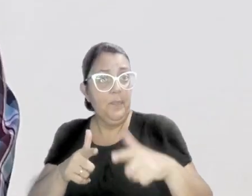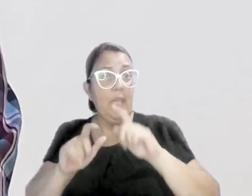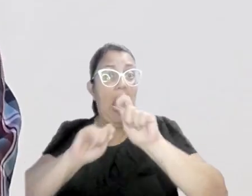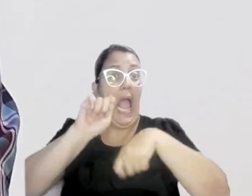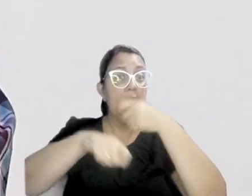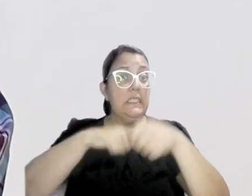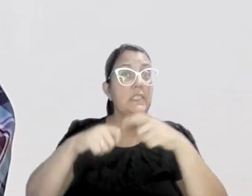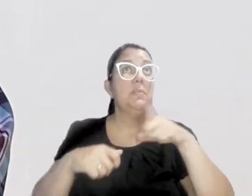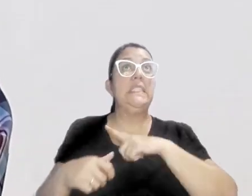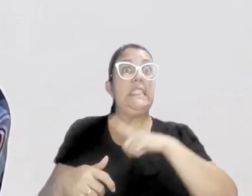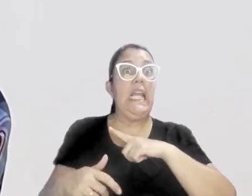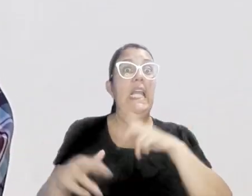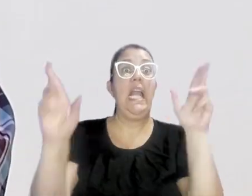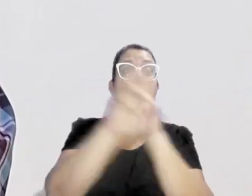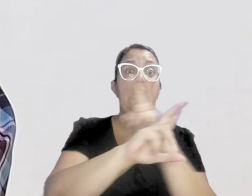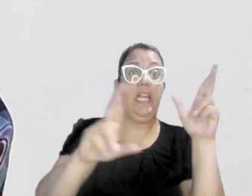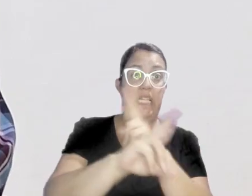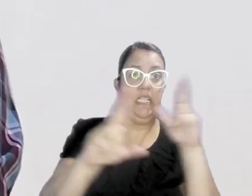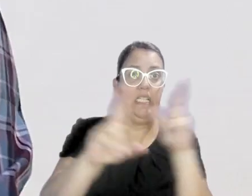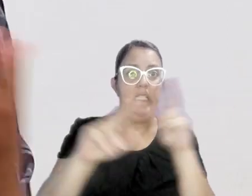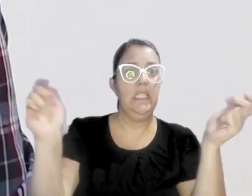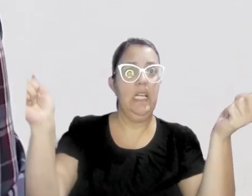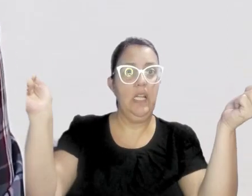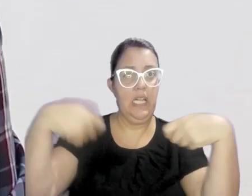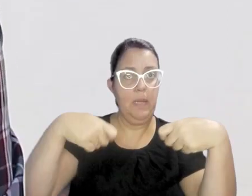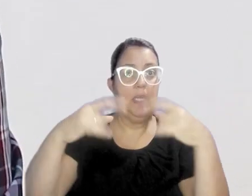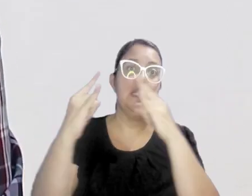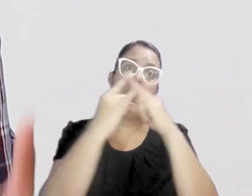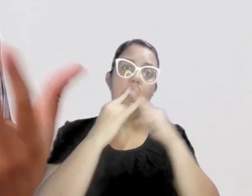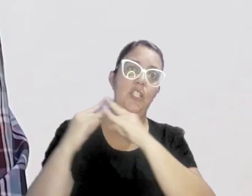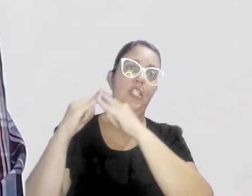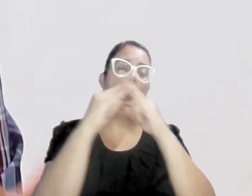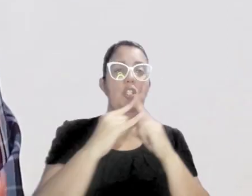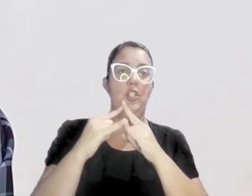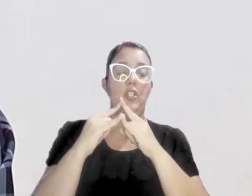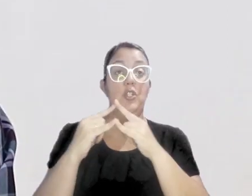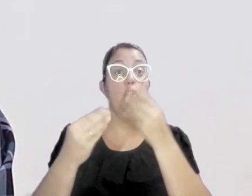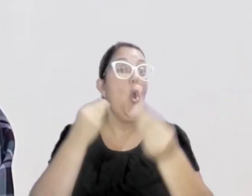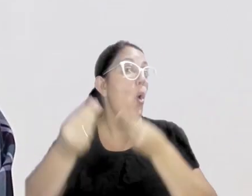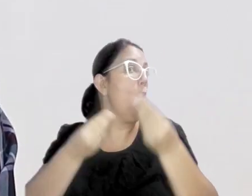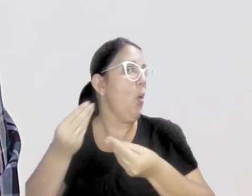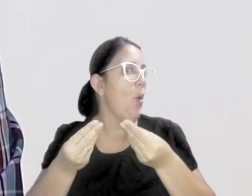está diretamente ligada à capacidade institucional disponibilizada para esse procedimento.